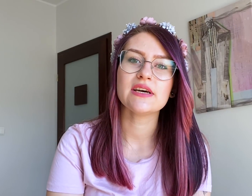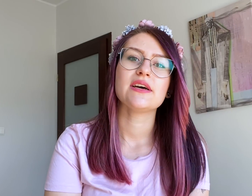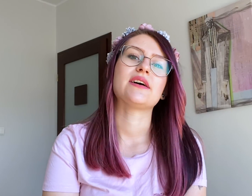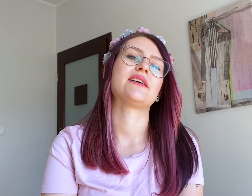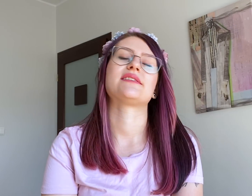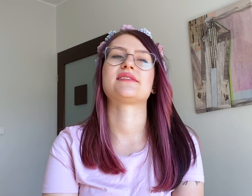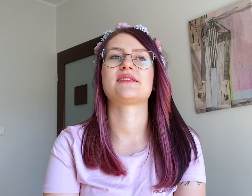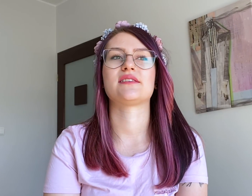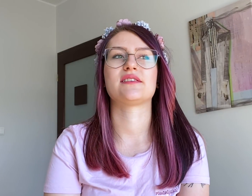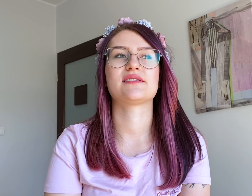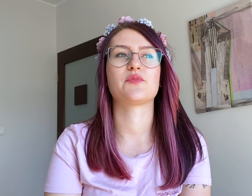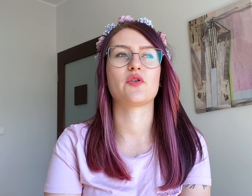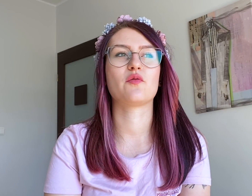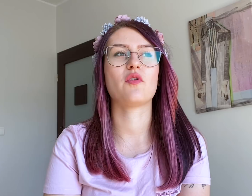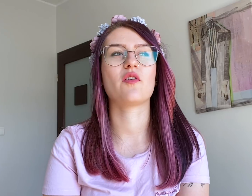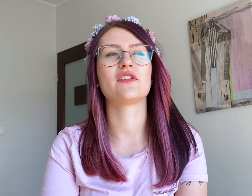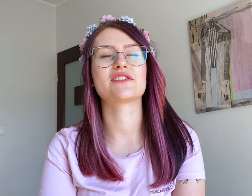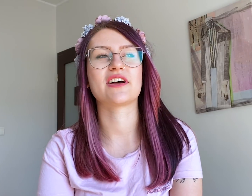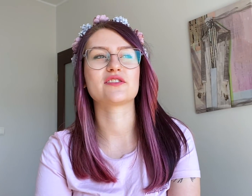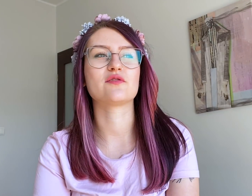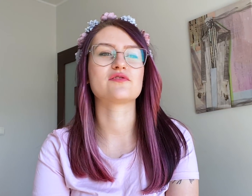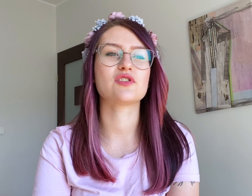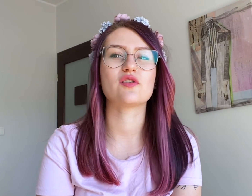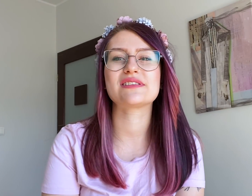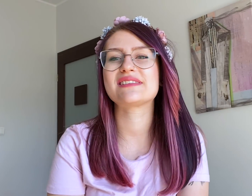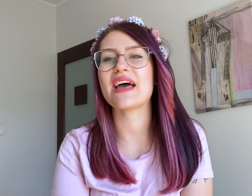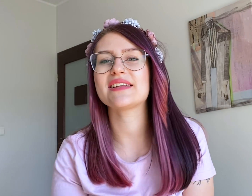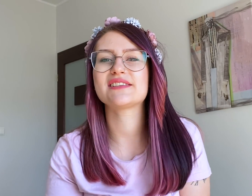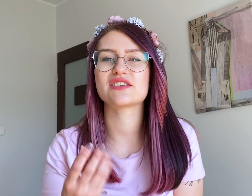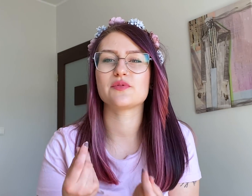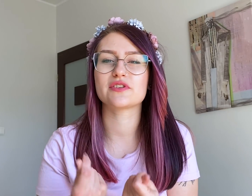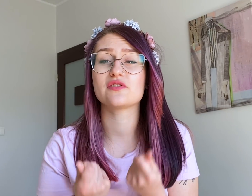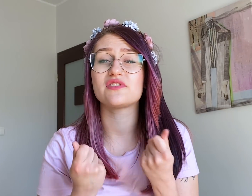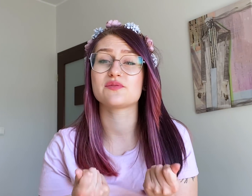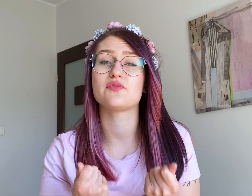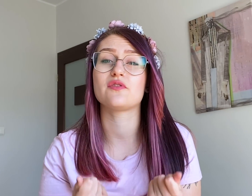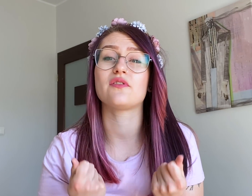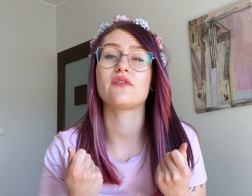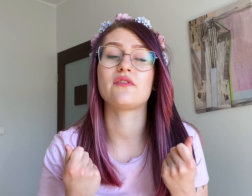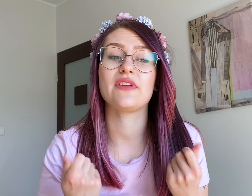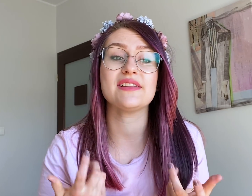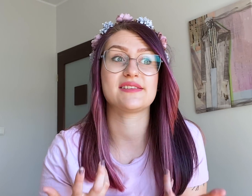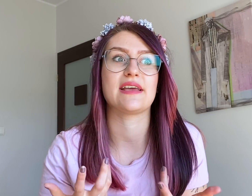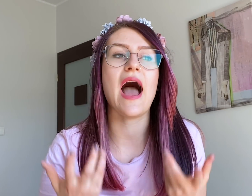z moją głuchą koleżanką, coś. Starać się, żeby tego było coraz więcej,